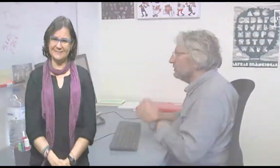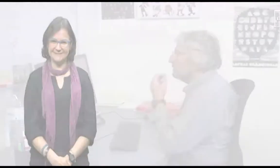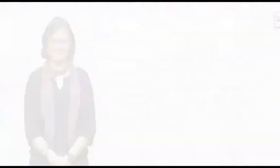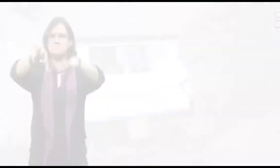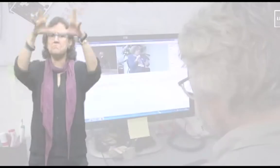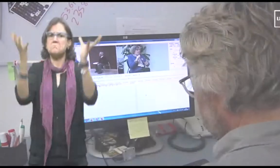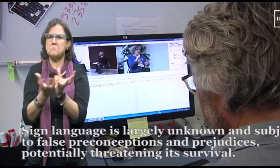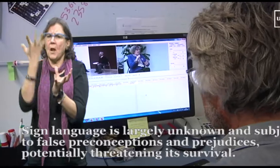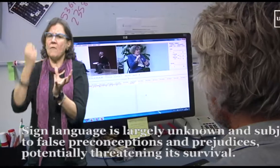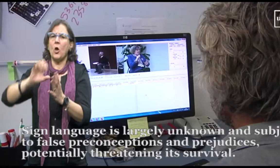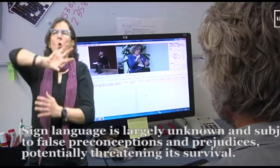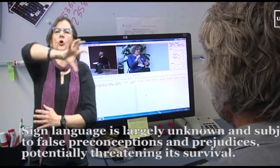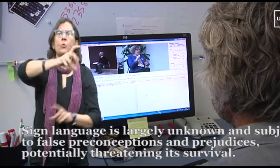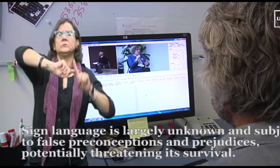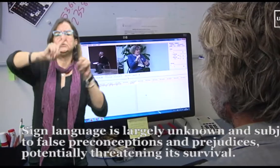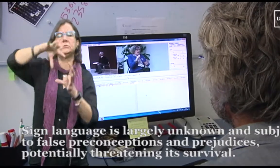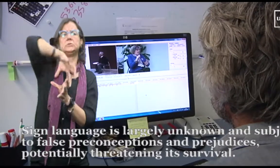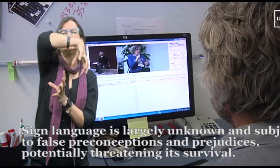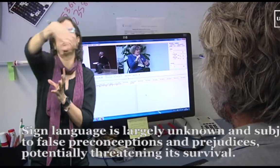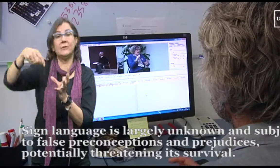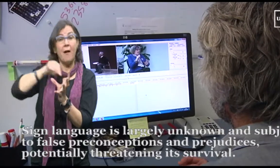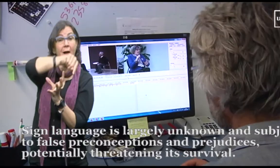En la mayoría de países, las comunidades sordas están marginadas dentro de las sociedades oyentes.